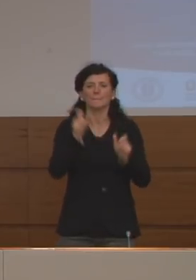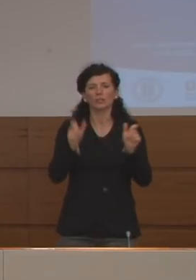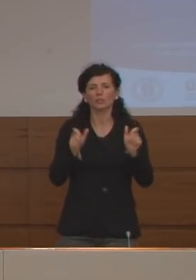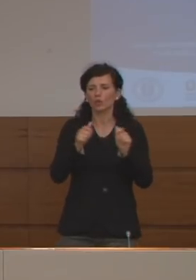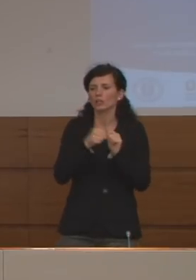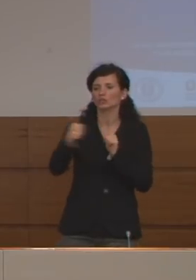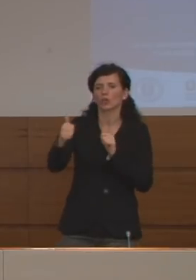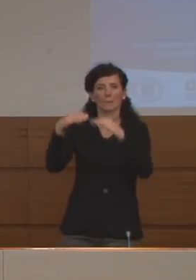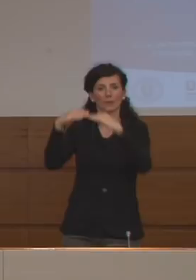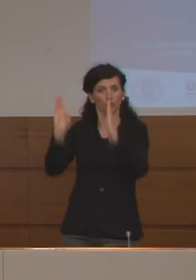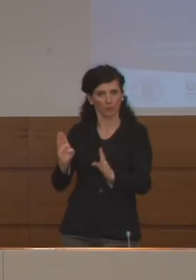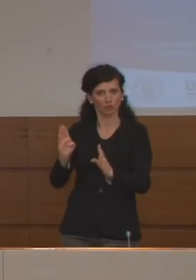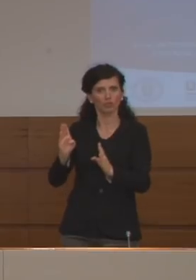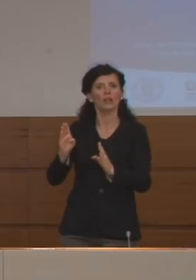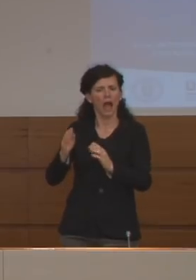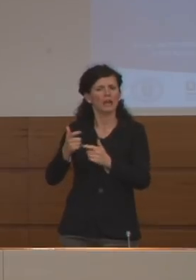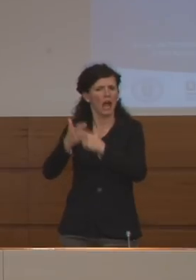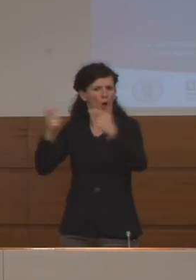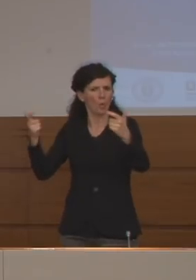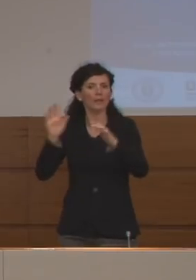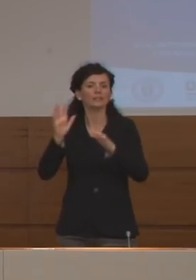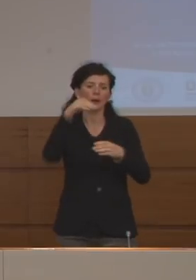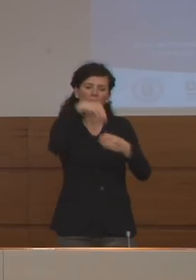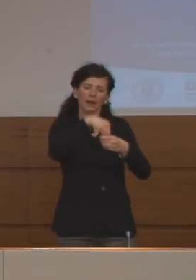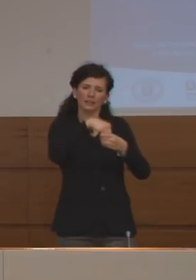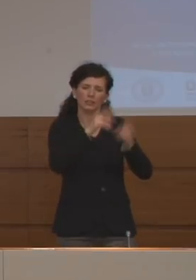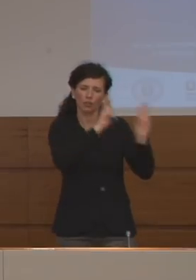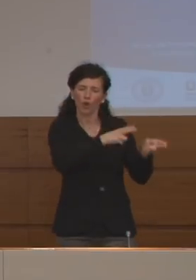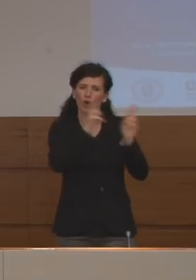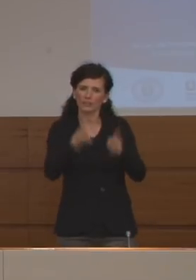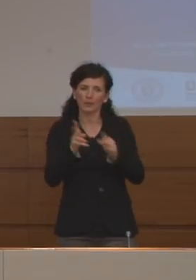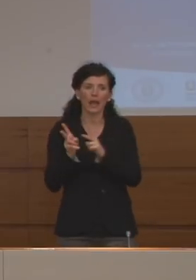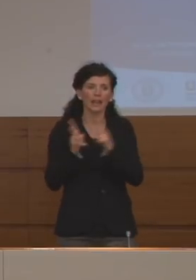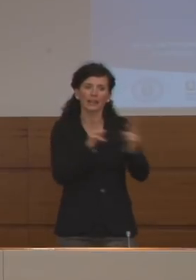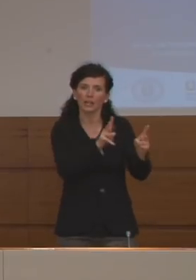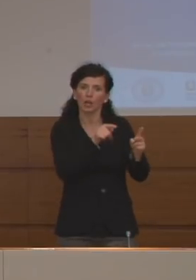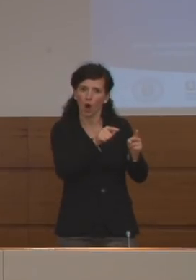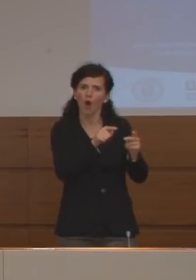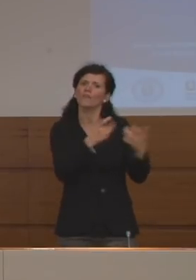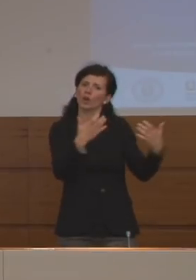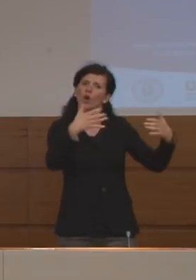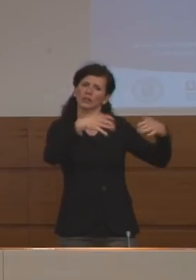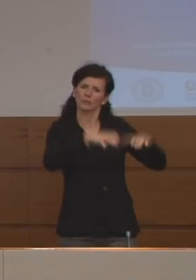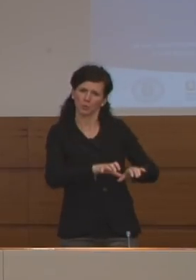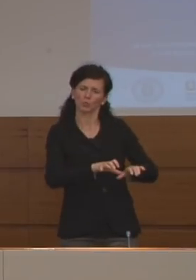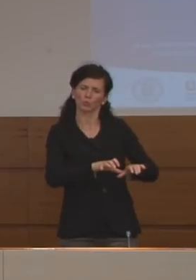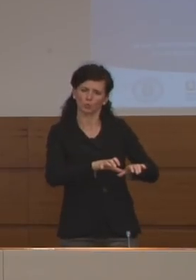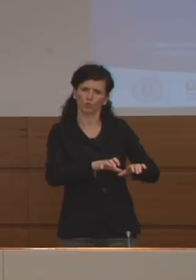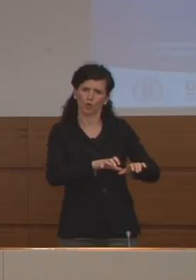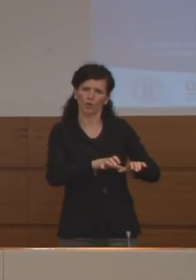diminuisce il numero delle persone che sono ricoverate in terapia intensiva o